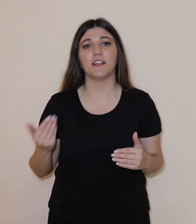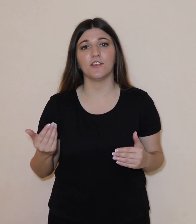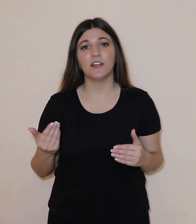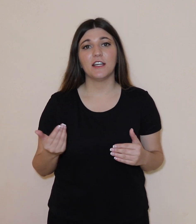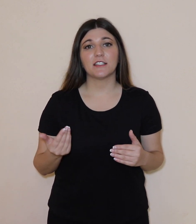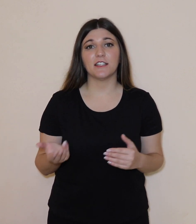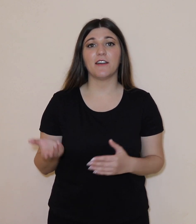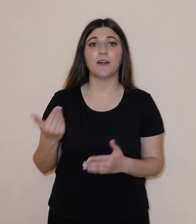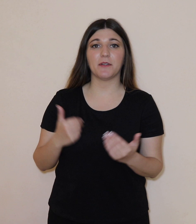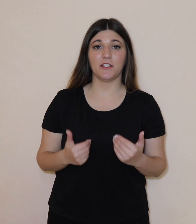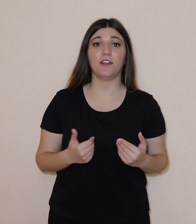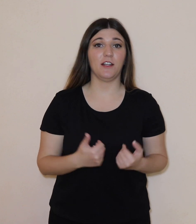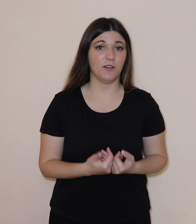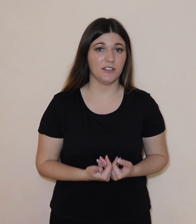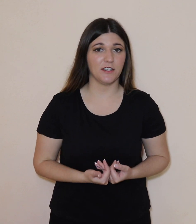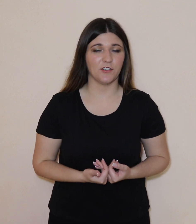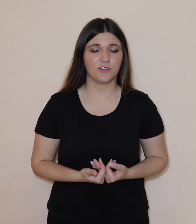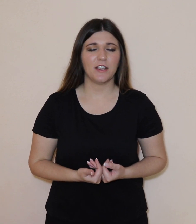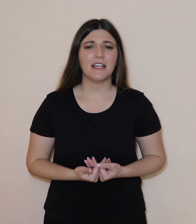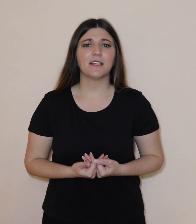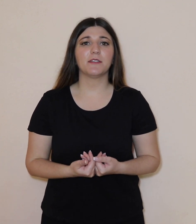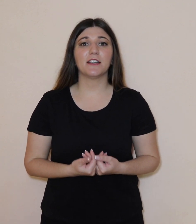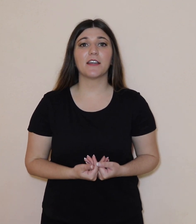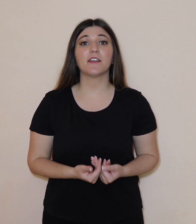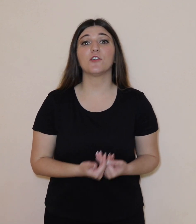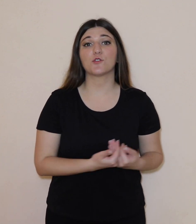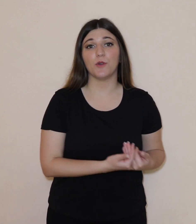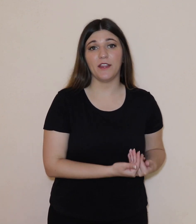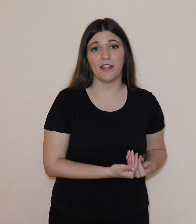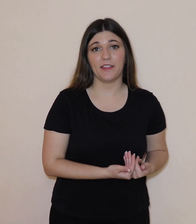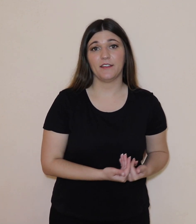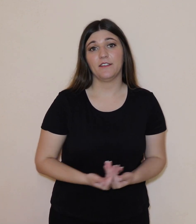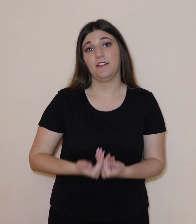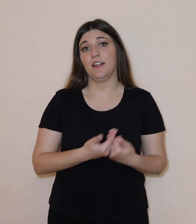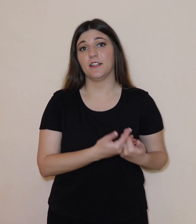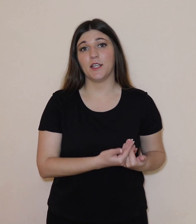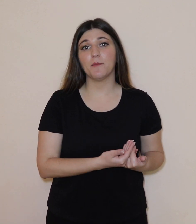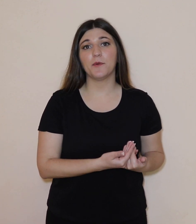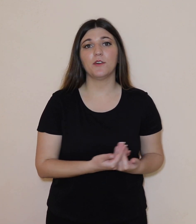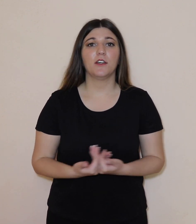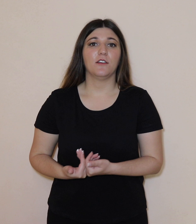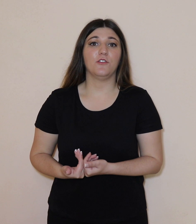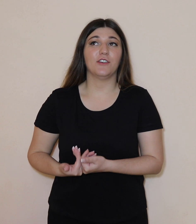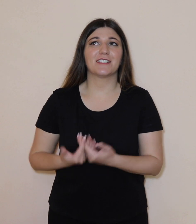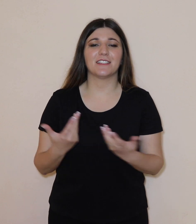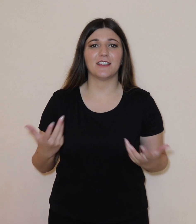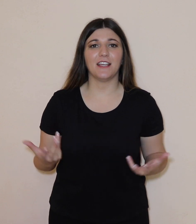sin haber aprendido la lengua de signos. También tiene que ver con su edad: hace tiempo no existía